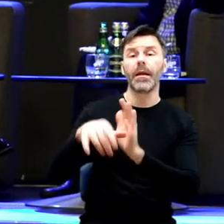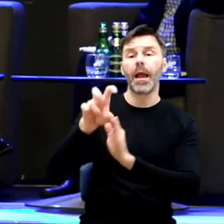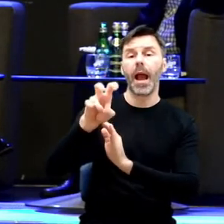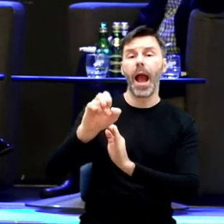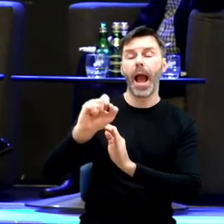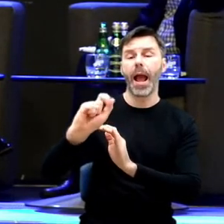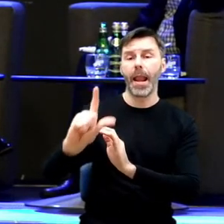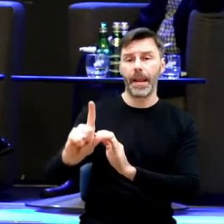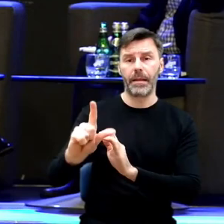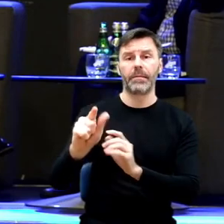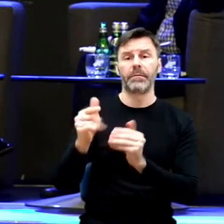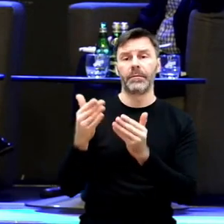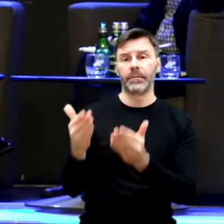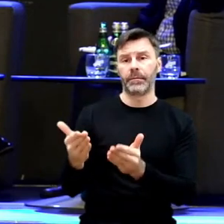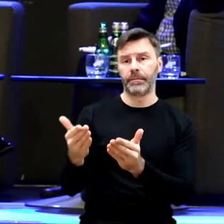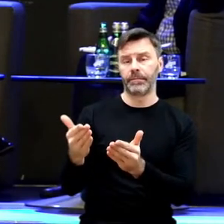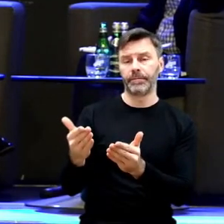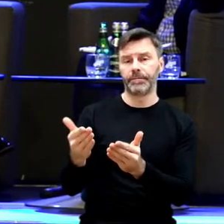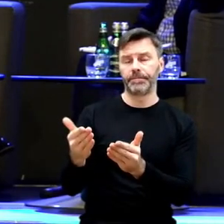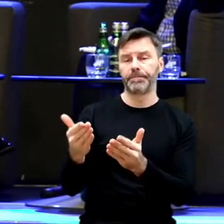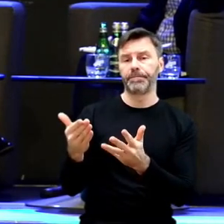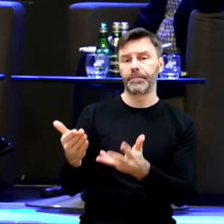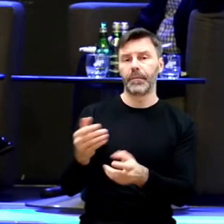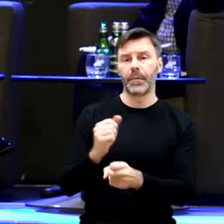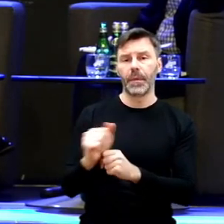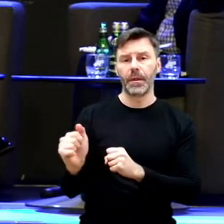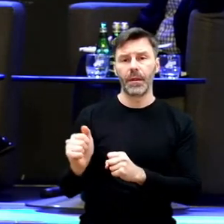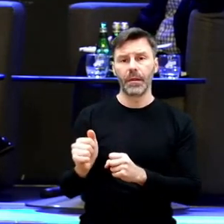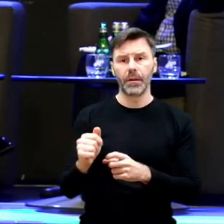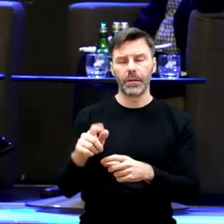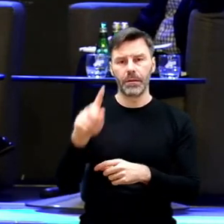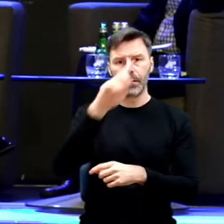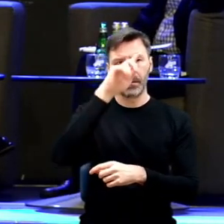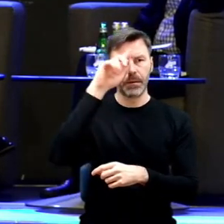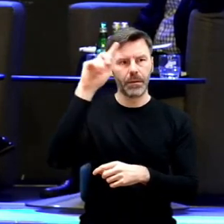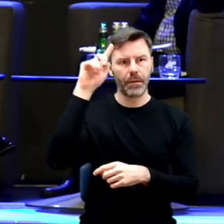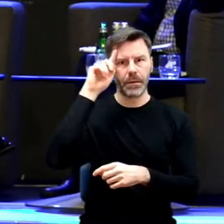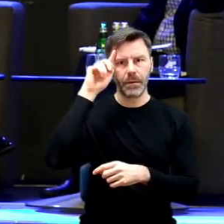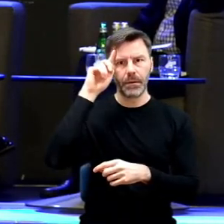które jest najszybciej wyludniającym się obecnie miastem w Polsce.